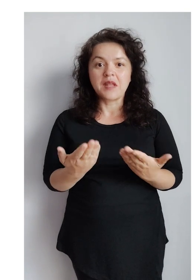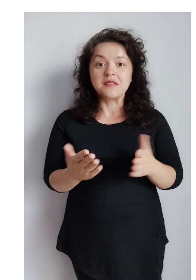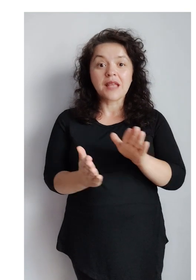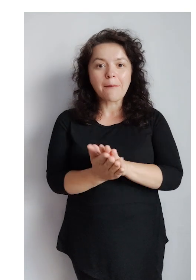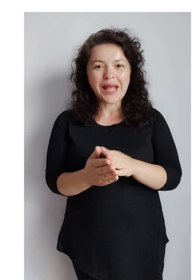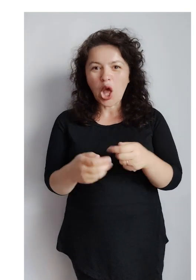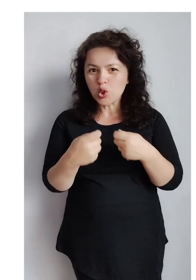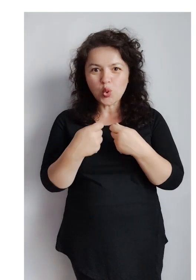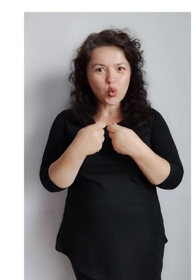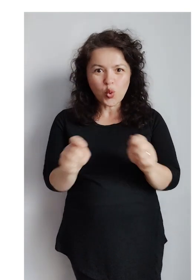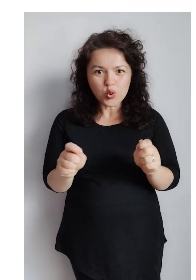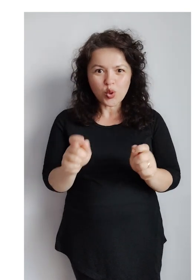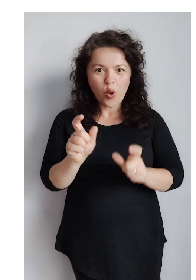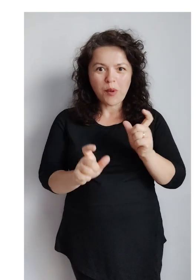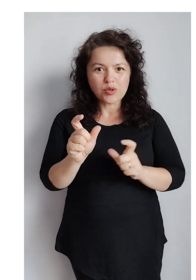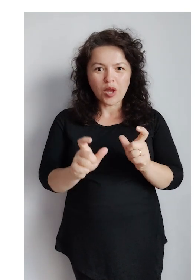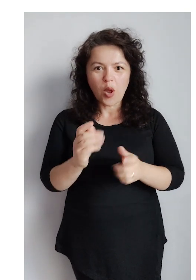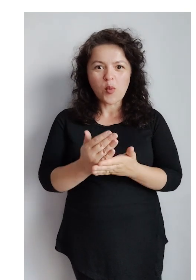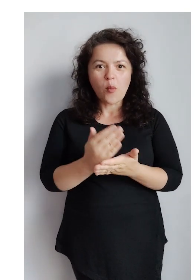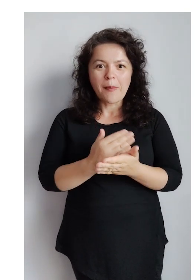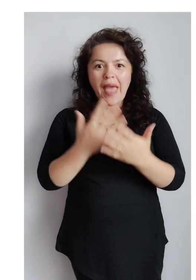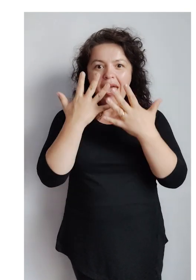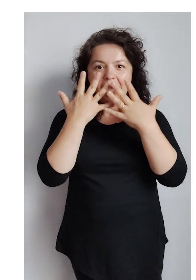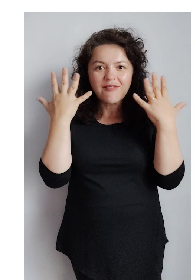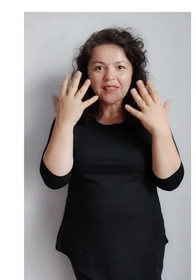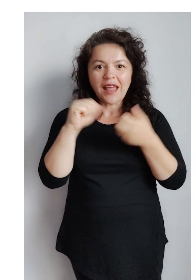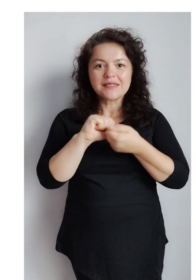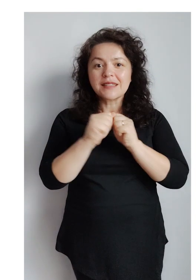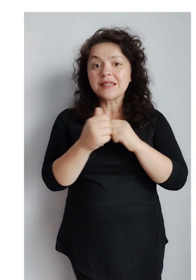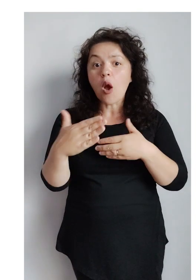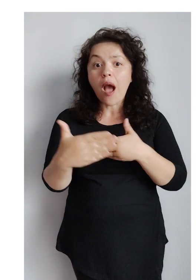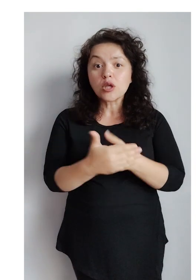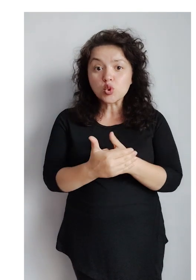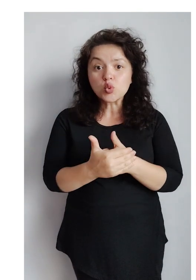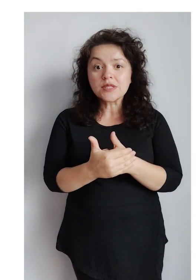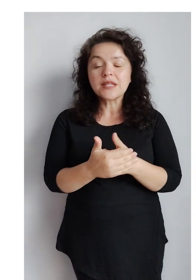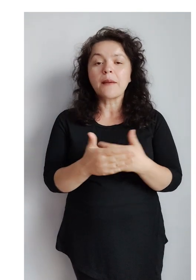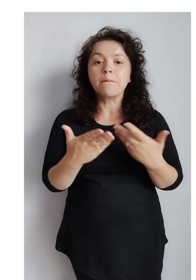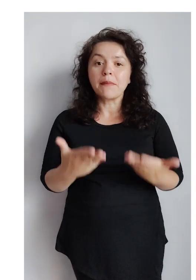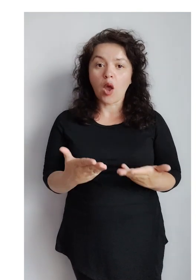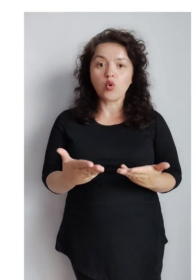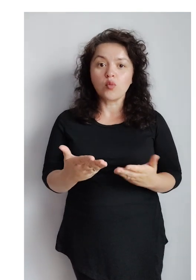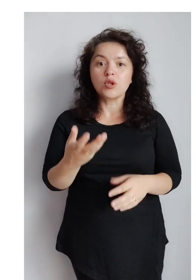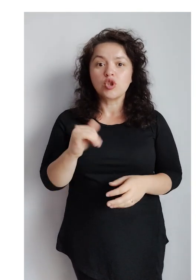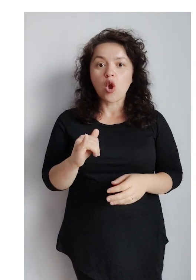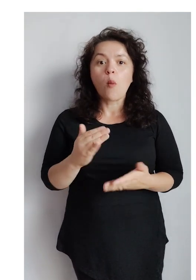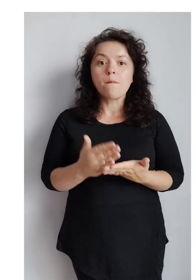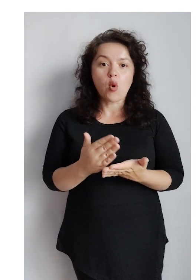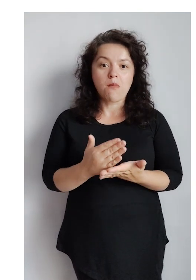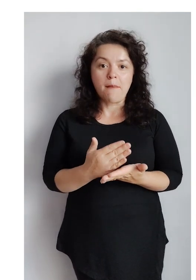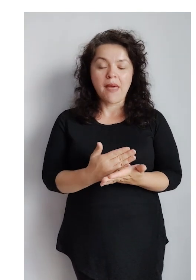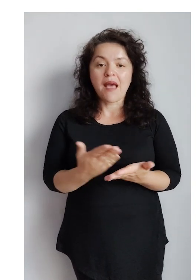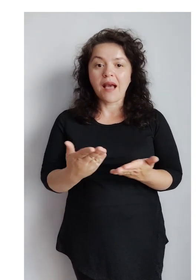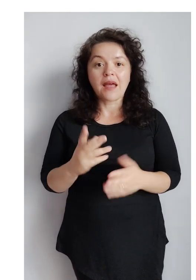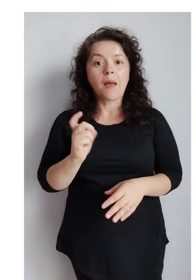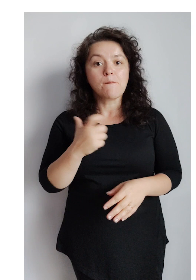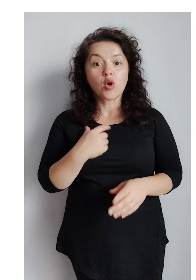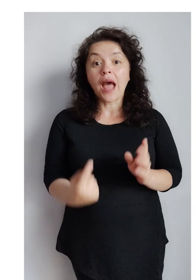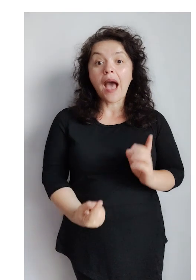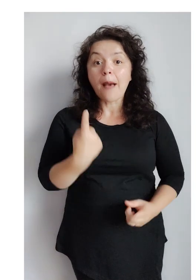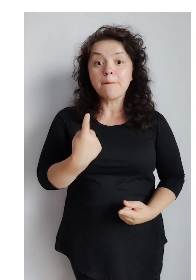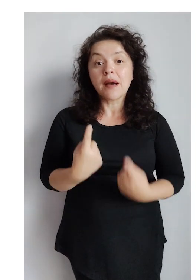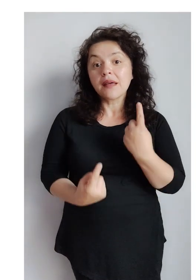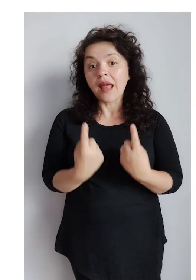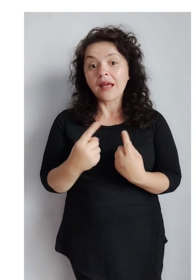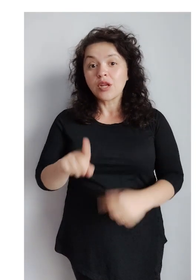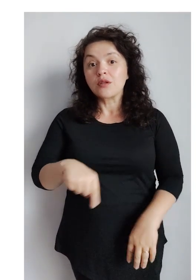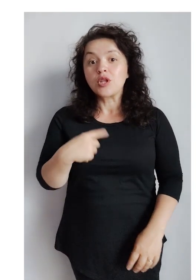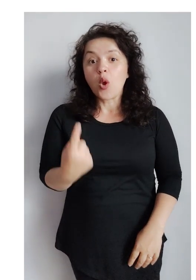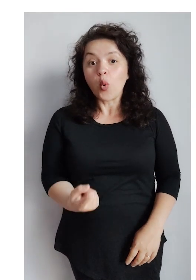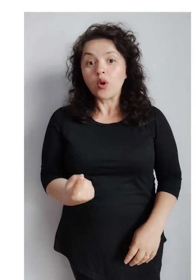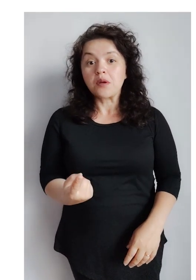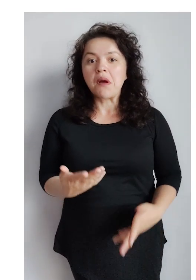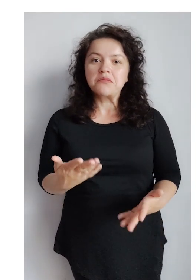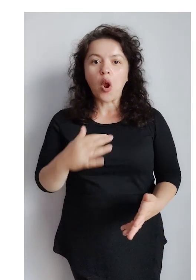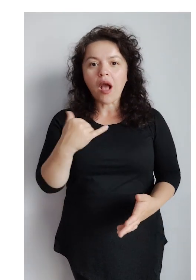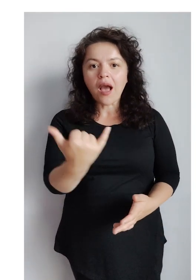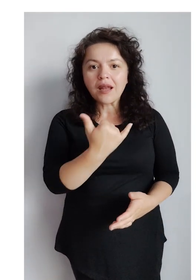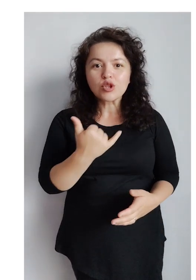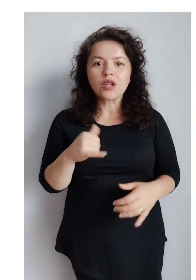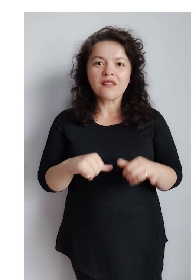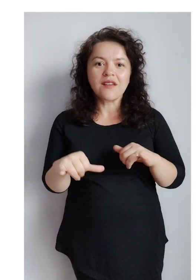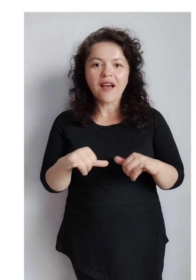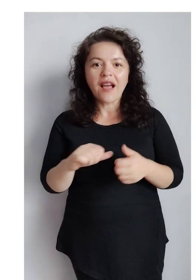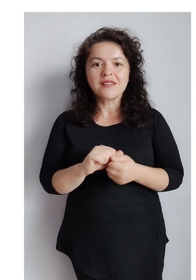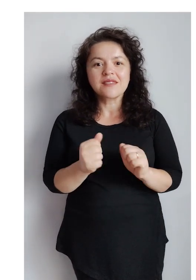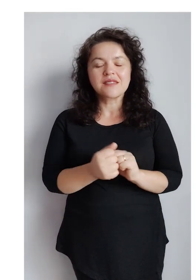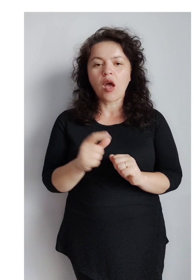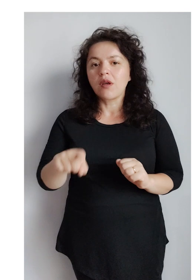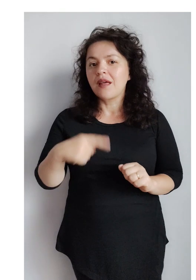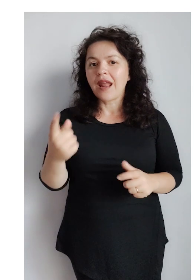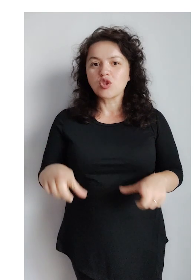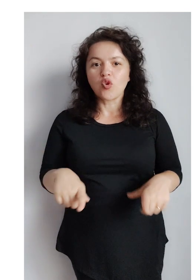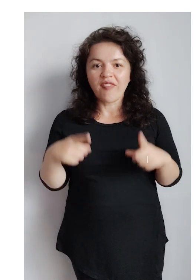Se aplică tuturor persoanelor cu probleme evidente sau ascunse, precum și cu probleme care pot apărea în cele din urmă, într-o călătorie de vacanță sau în restul vieții.